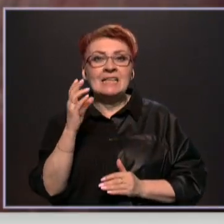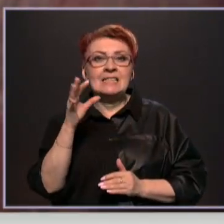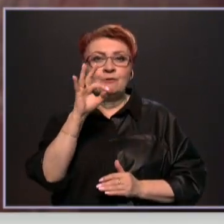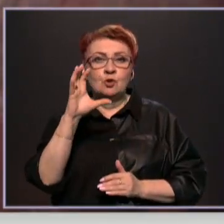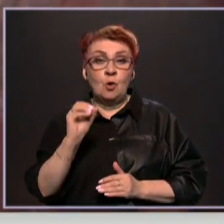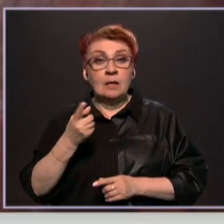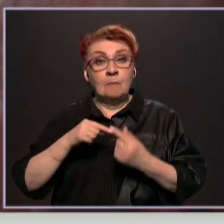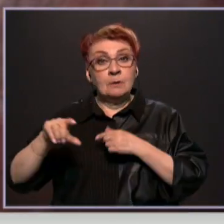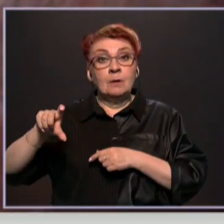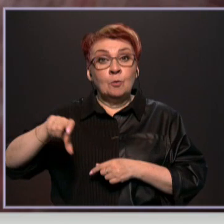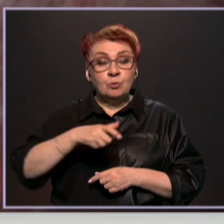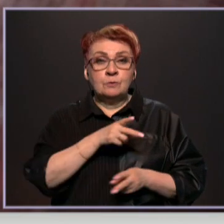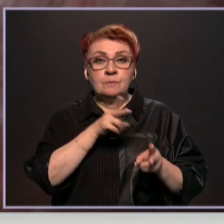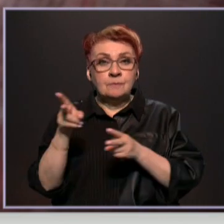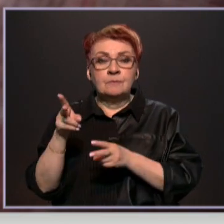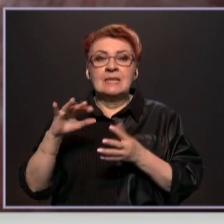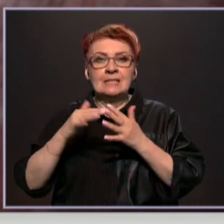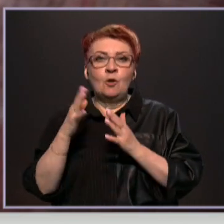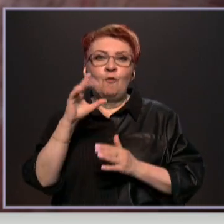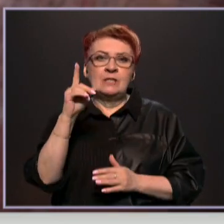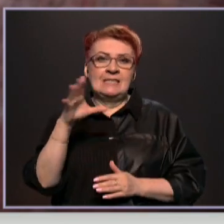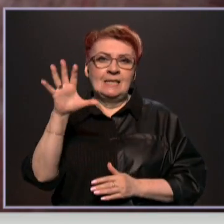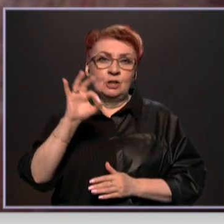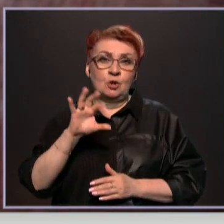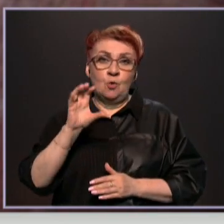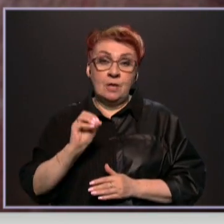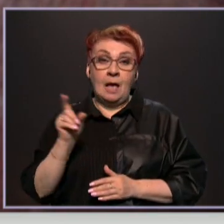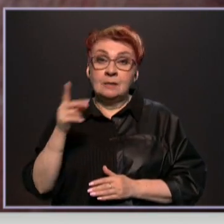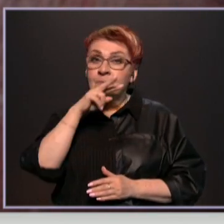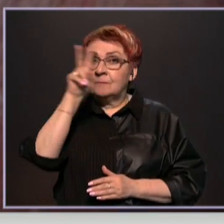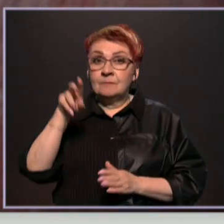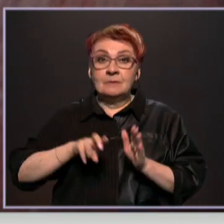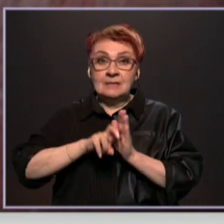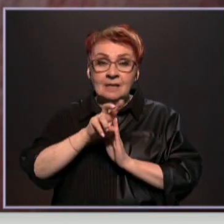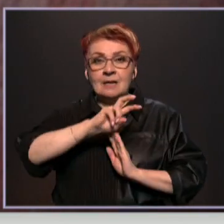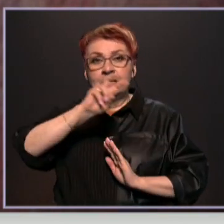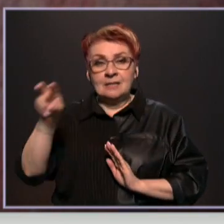обратном пути заехал в село Вознесенское здесь осмотрев церковь зашел к местному благочинному